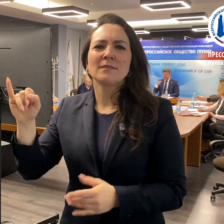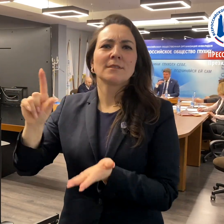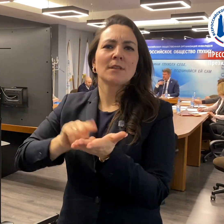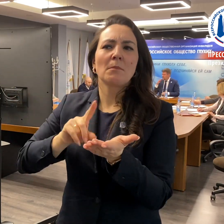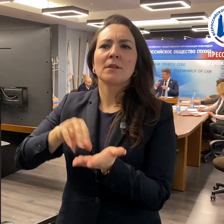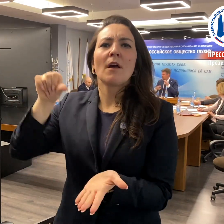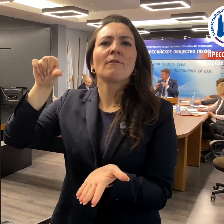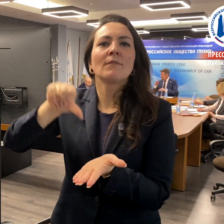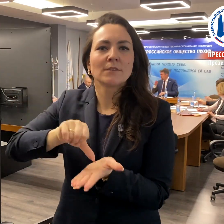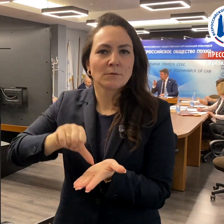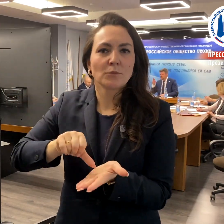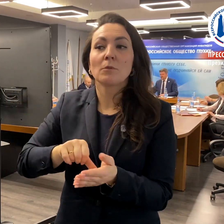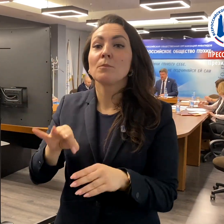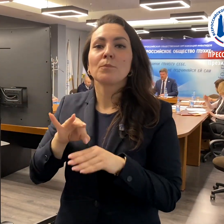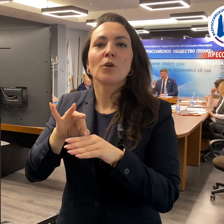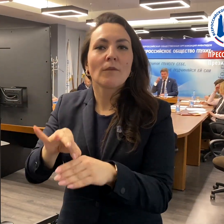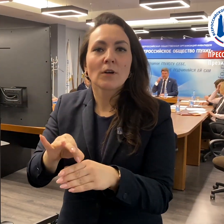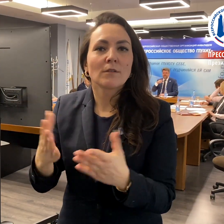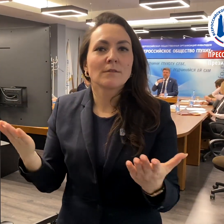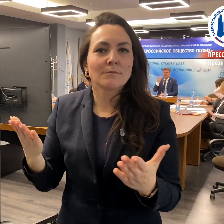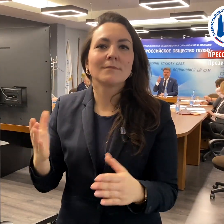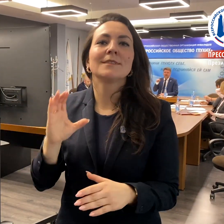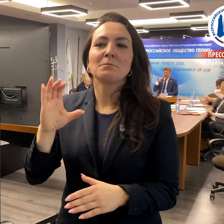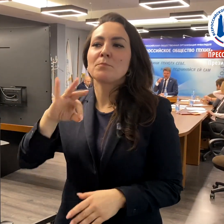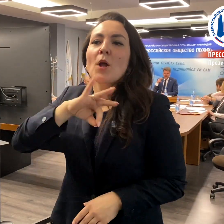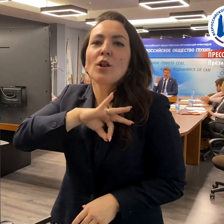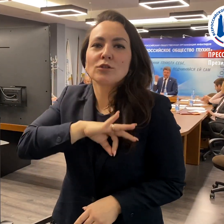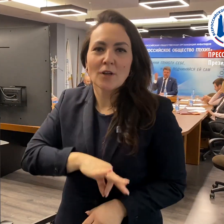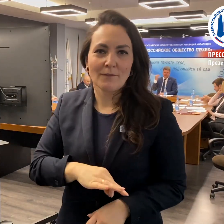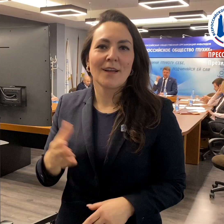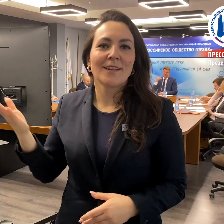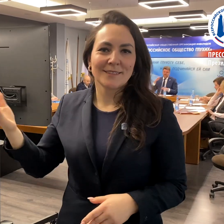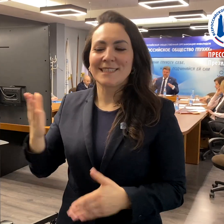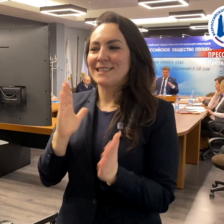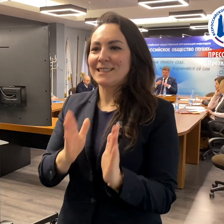запись на вопросы и запись на выступления проводятся